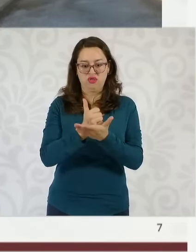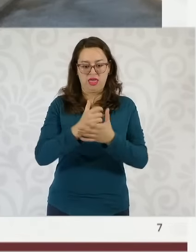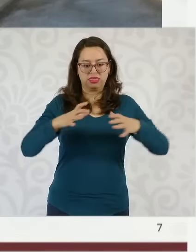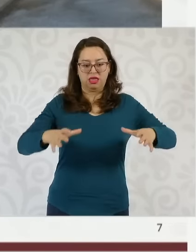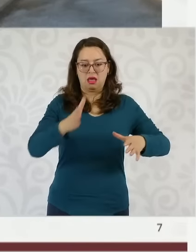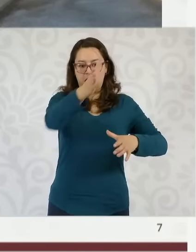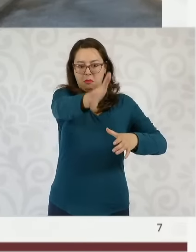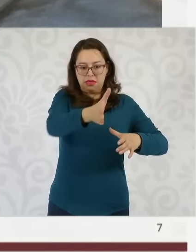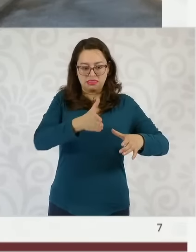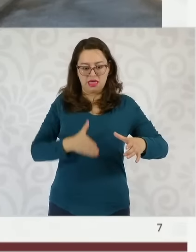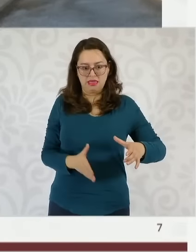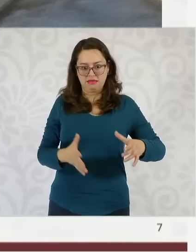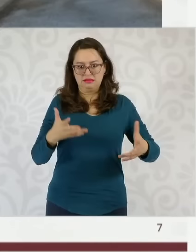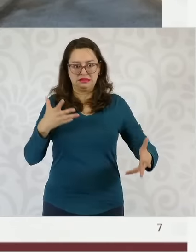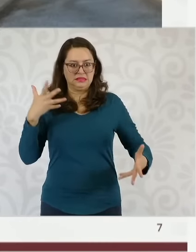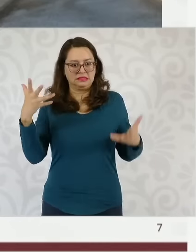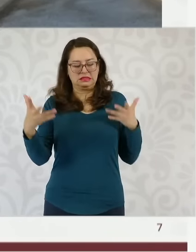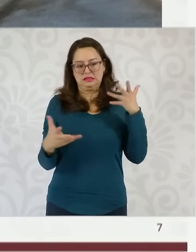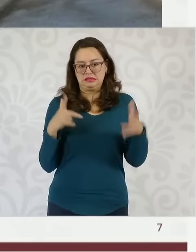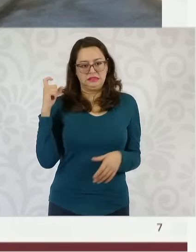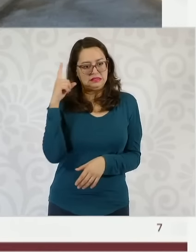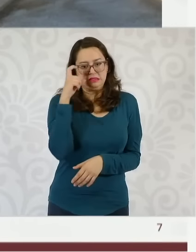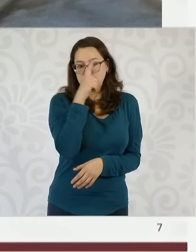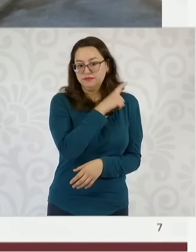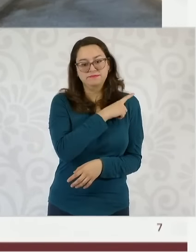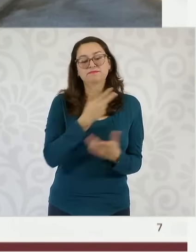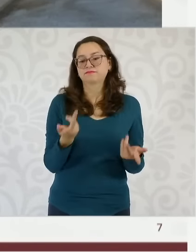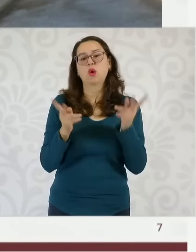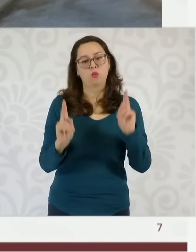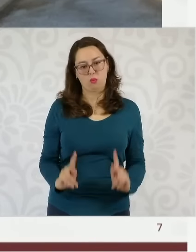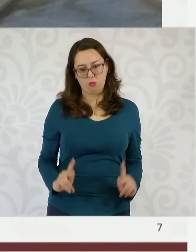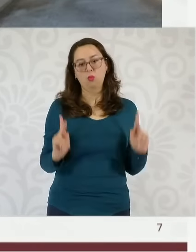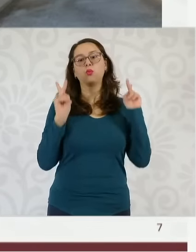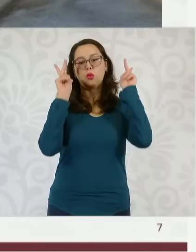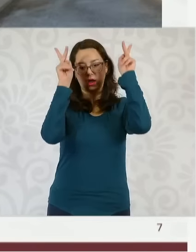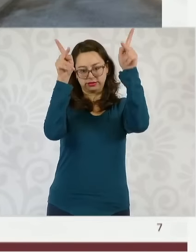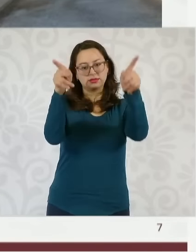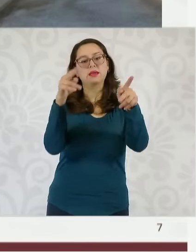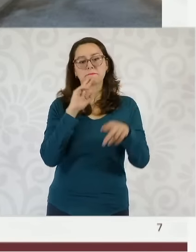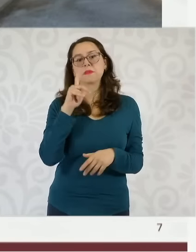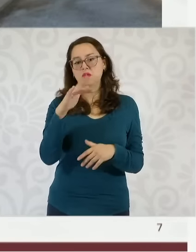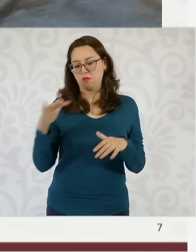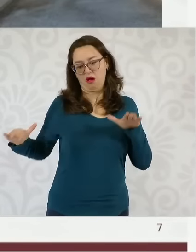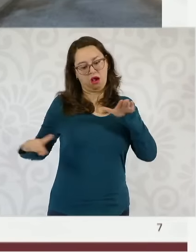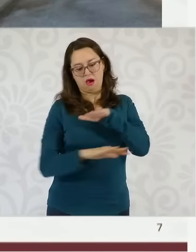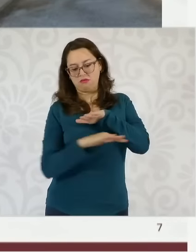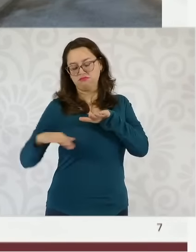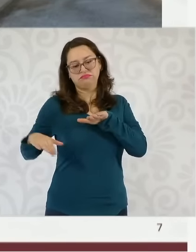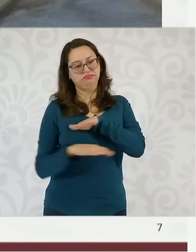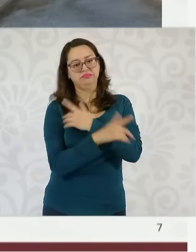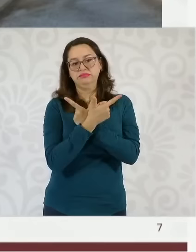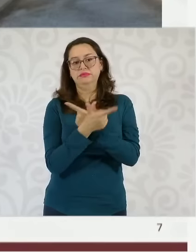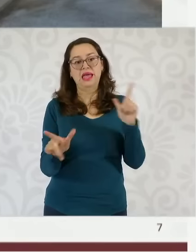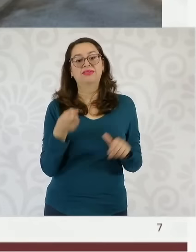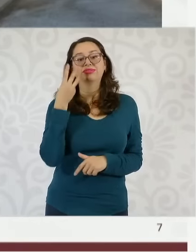de la población se está construyendo un viaducto elevado este viaducto es de 3 km y tiene un avance